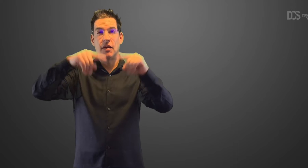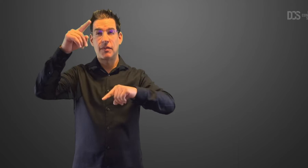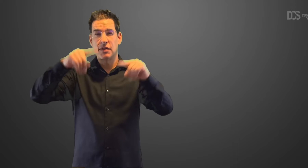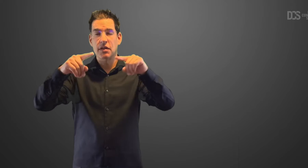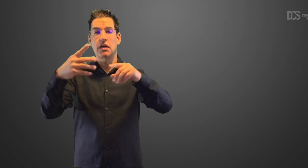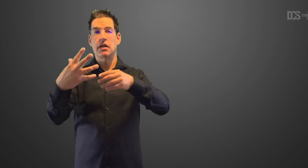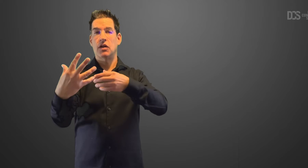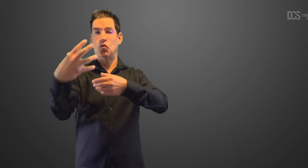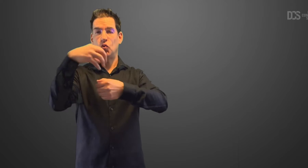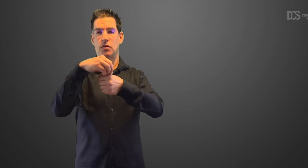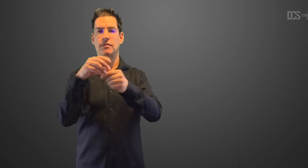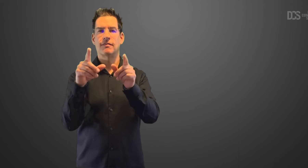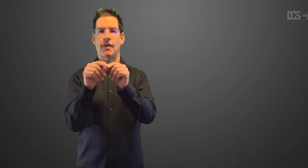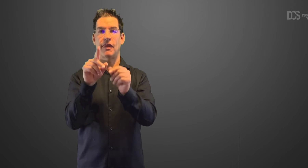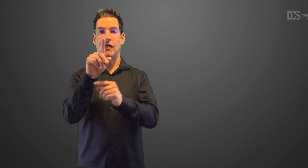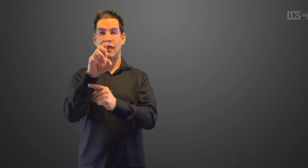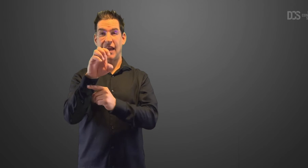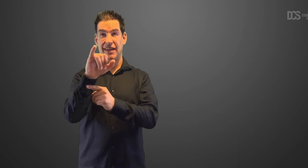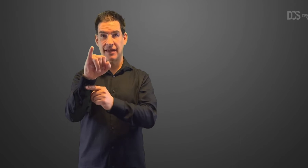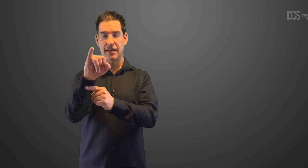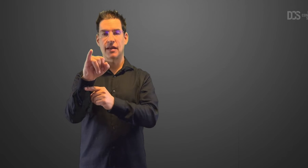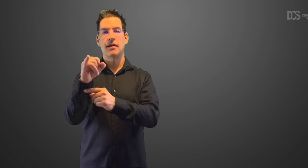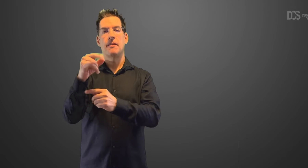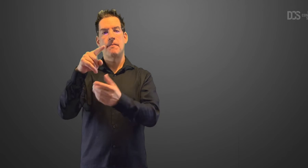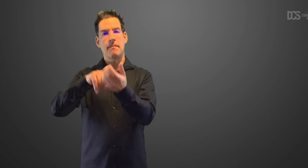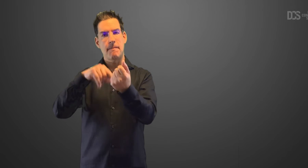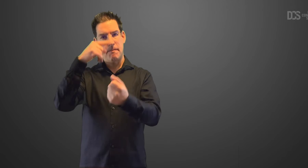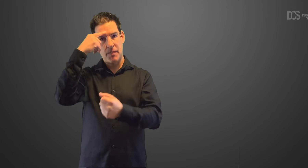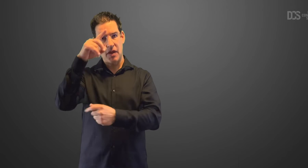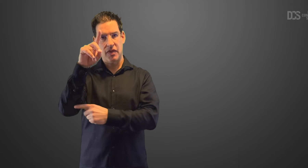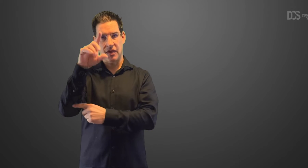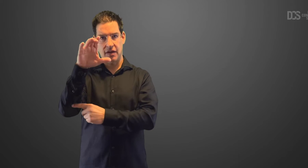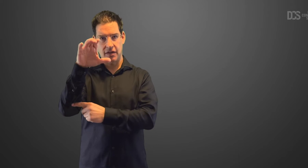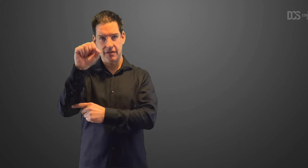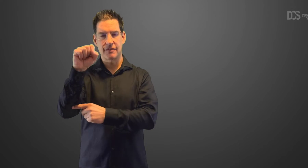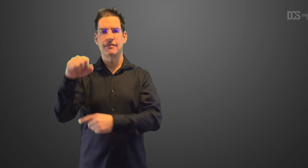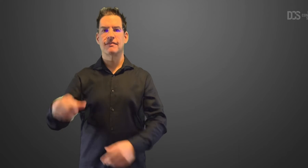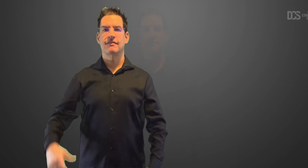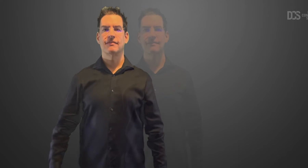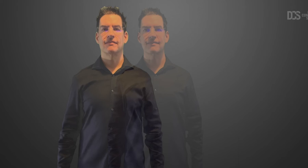Inclusión (DEI) para el DCS.